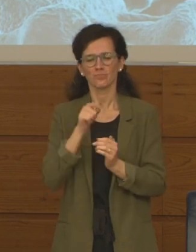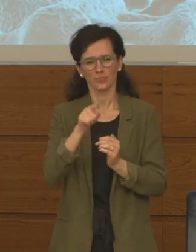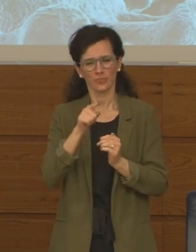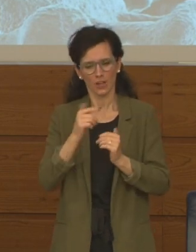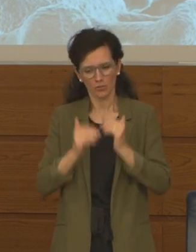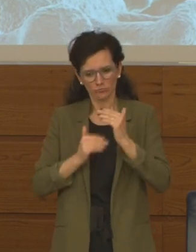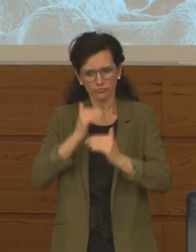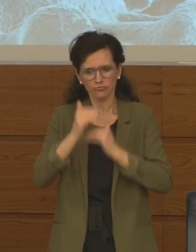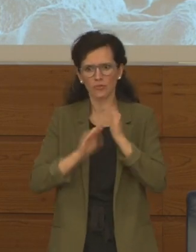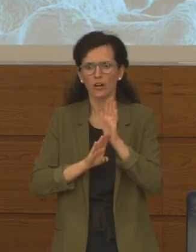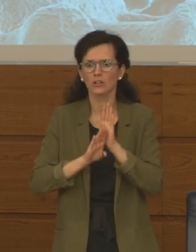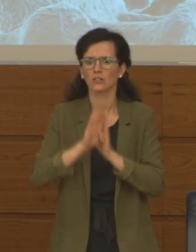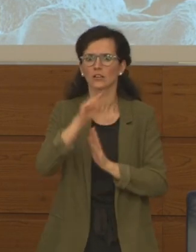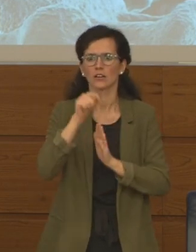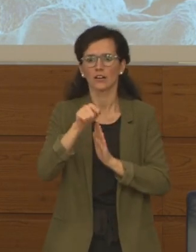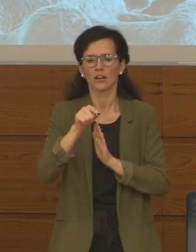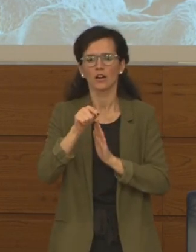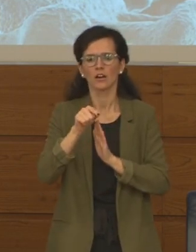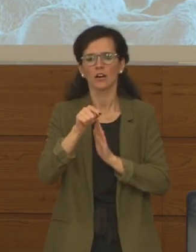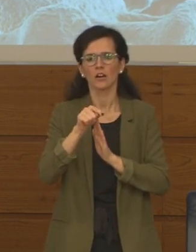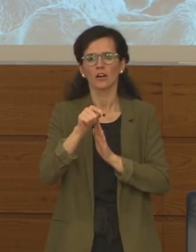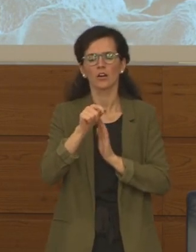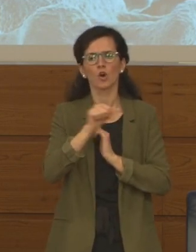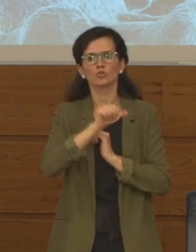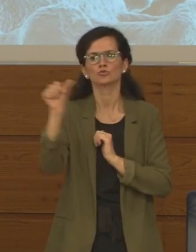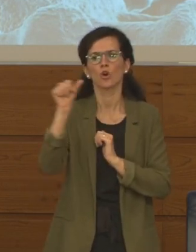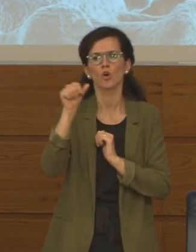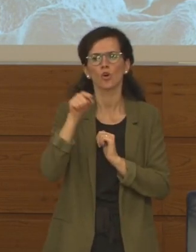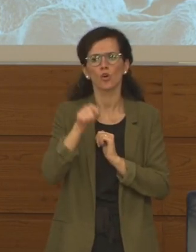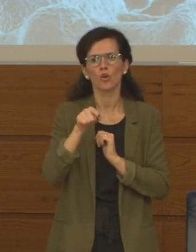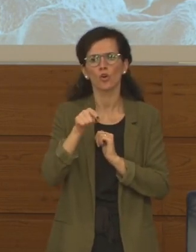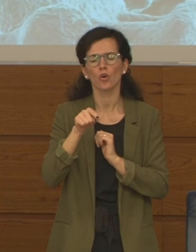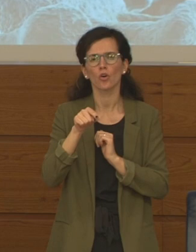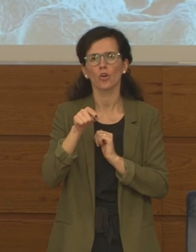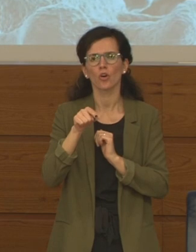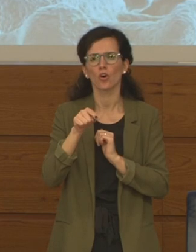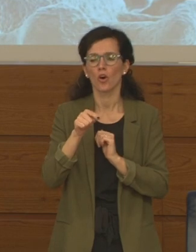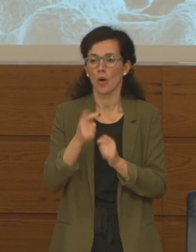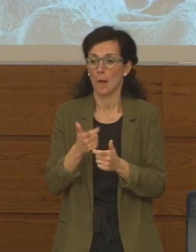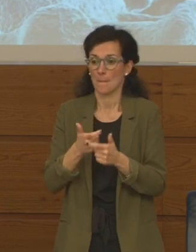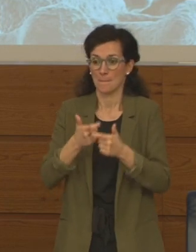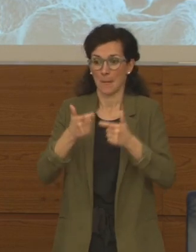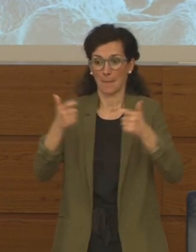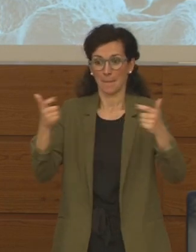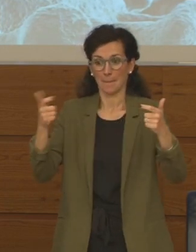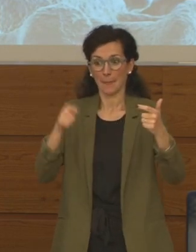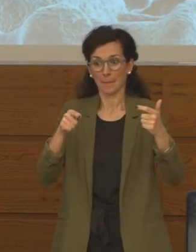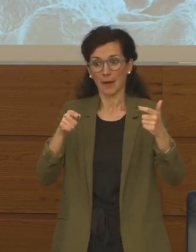noi vediamo non è solo attribuibile a un certo aumento della incidenza di